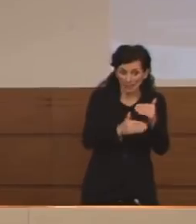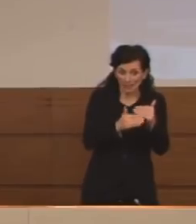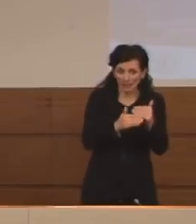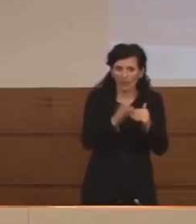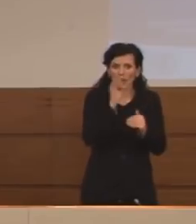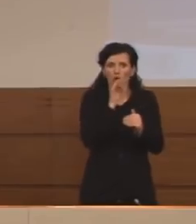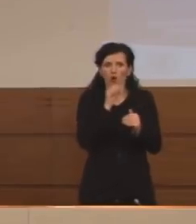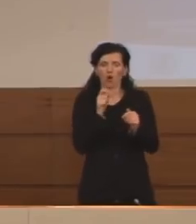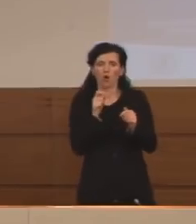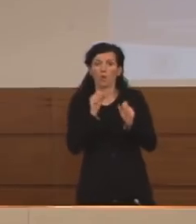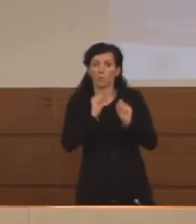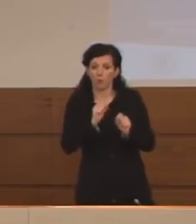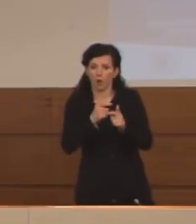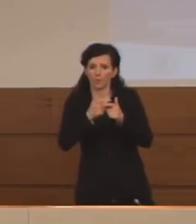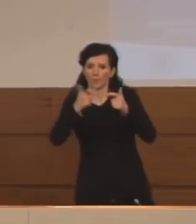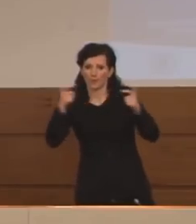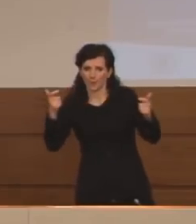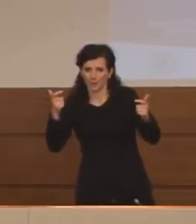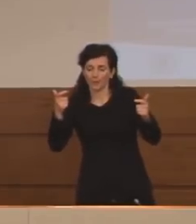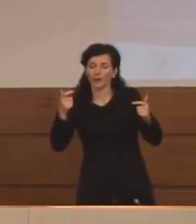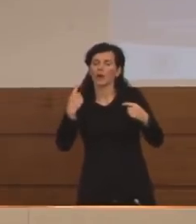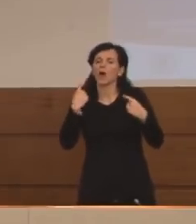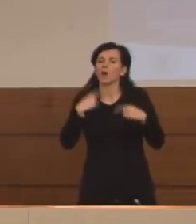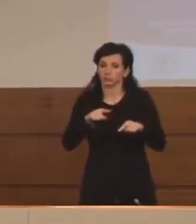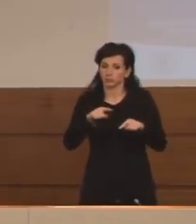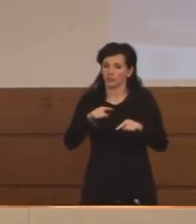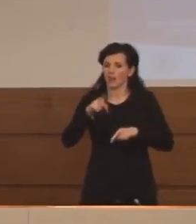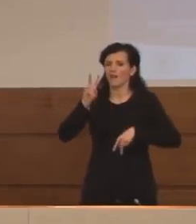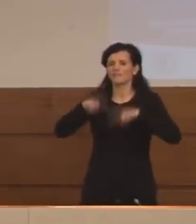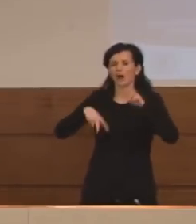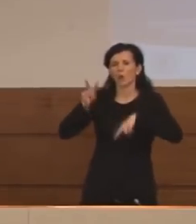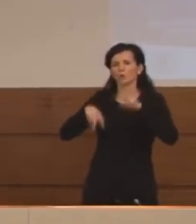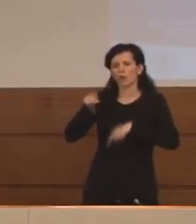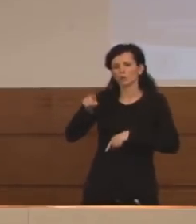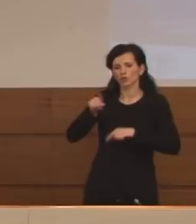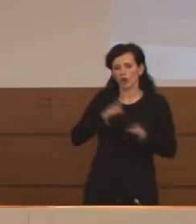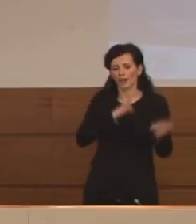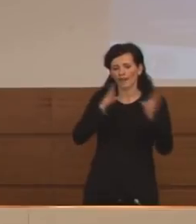e se questo inciderà anche sulle valutazioni per la cosiddetta fase 2. Grazie.